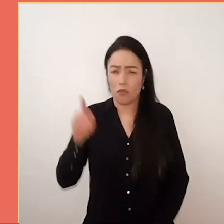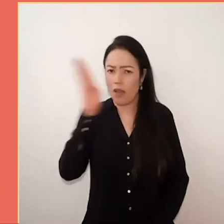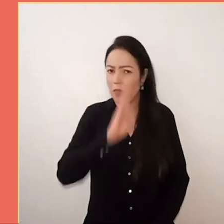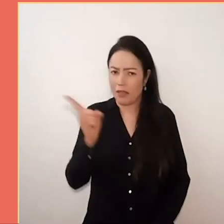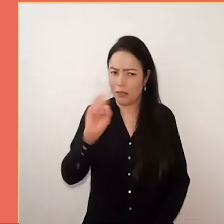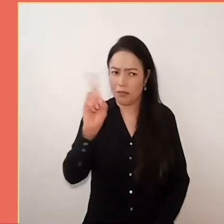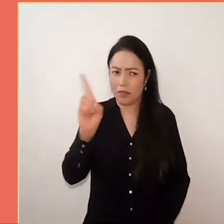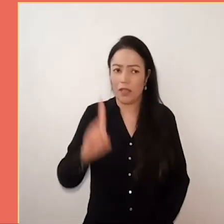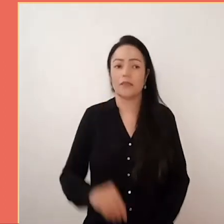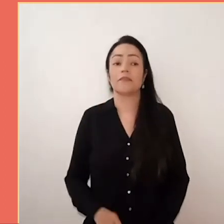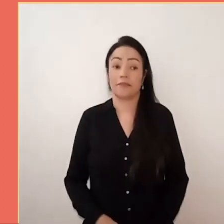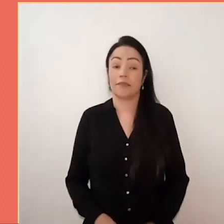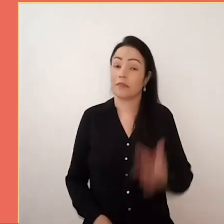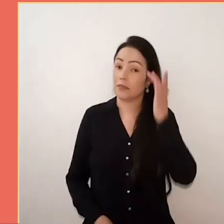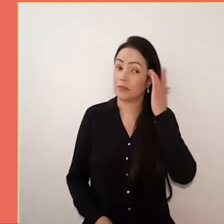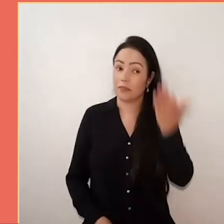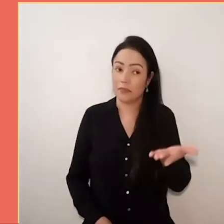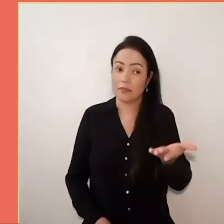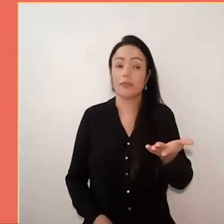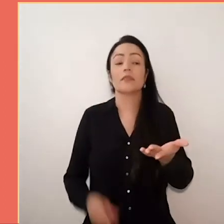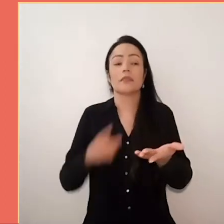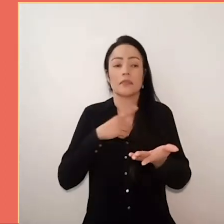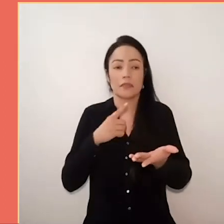Então, eu acho que é isso, mas tem uma concepção por traz